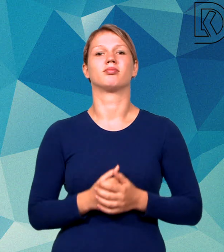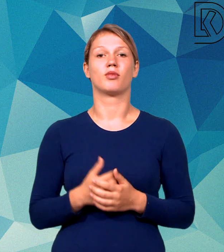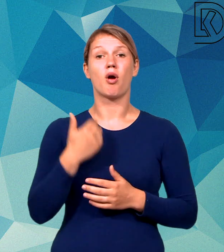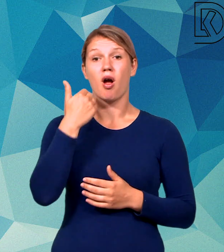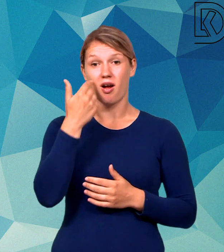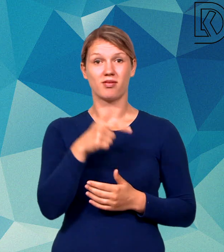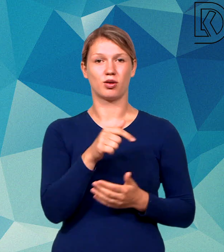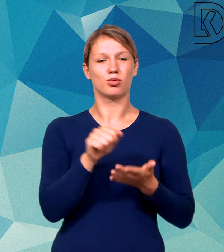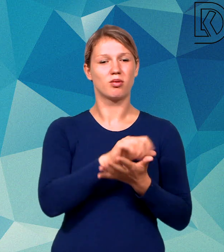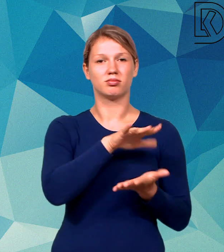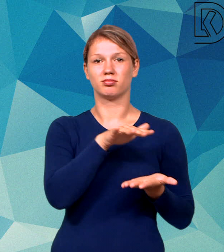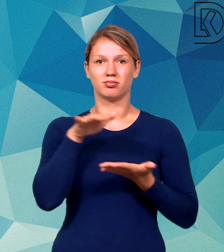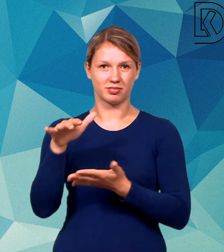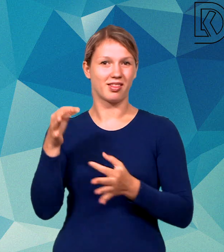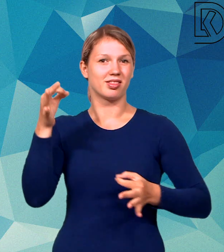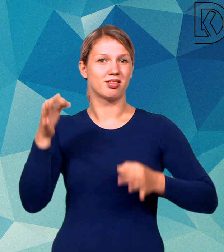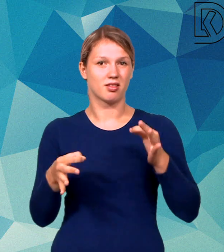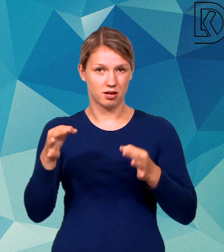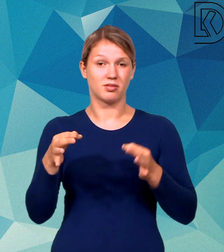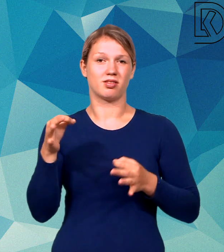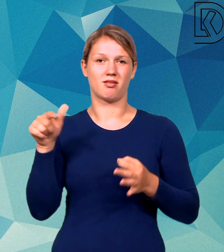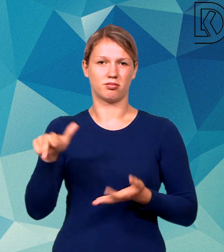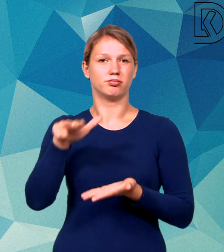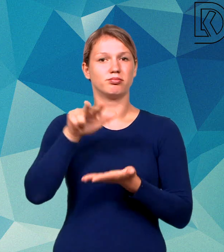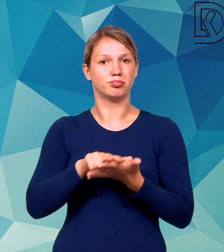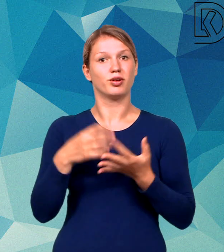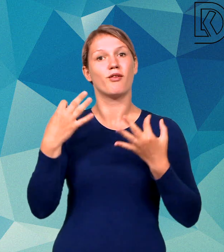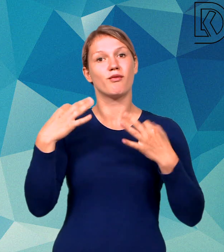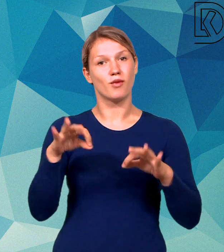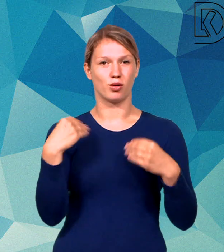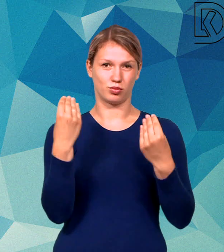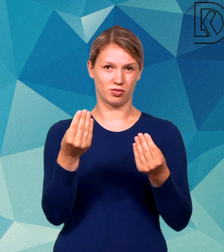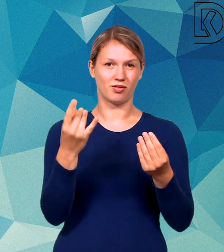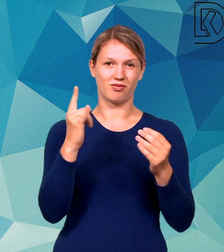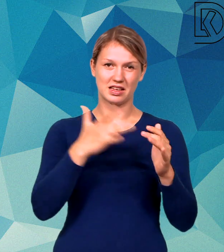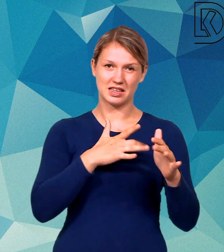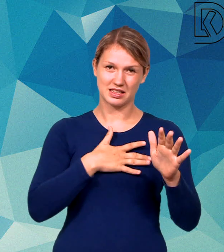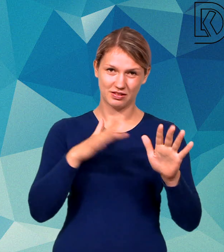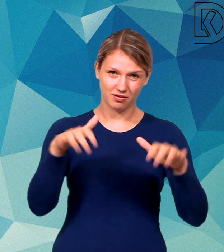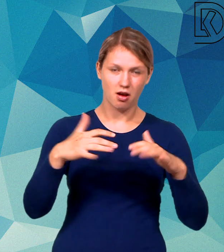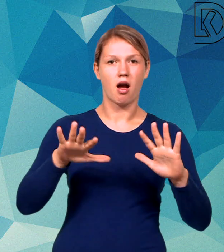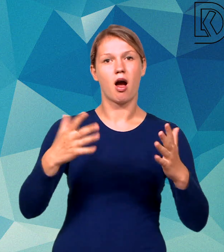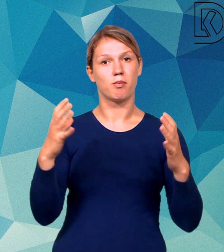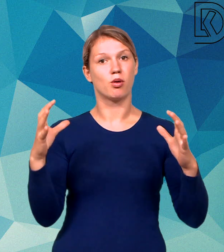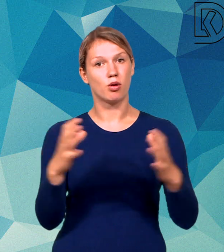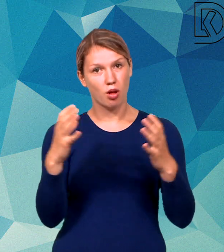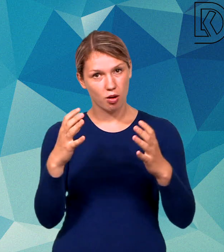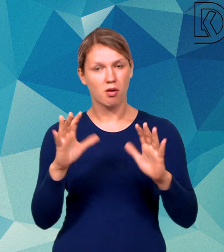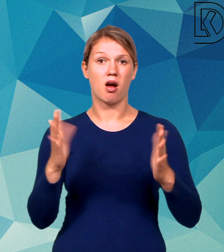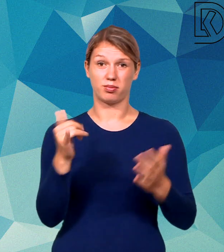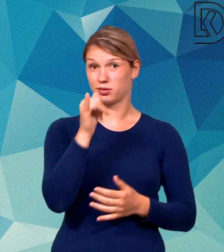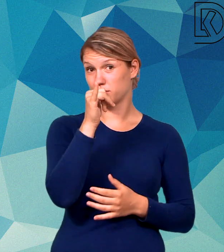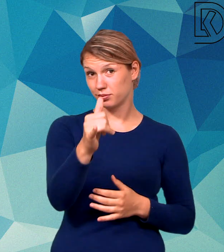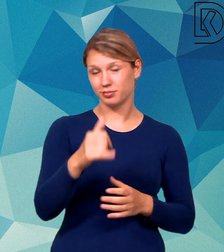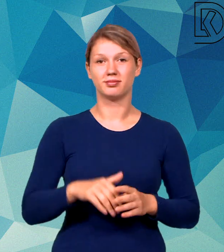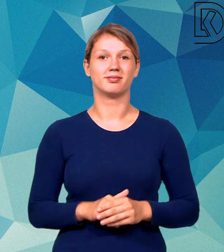Tuomet visi dokumentai yra teikiami teismui, kur nusprendžiama, ar leisti porai įsivaikinti arba globoti vaiką.